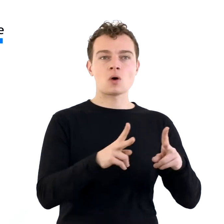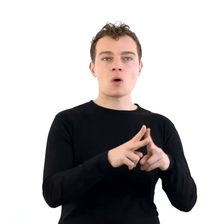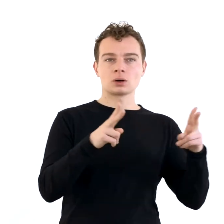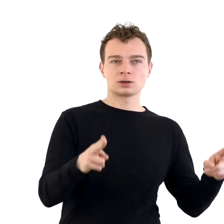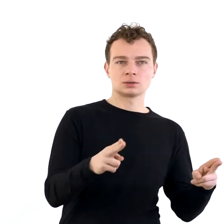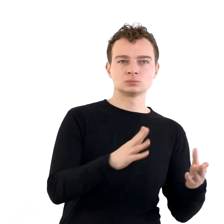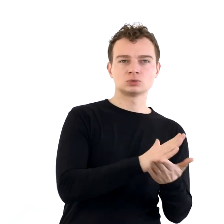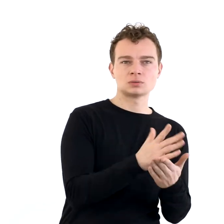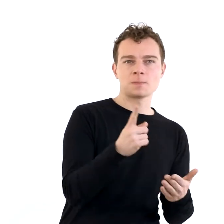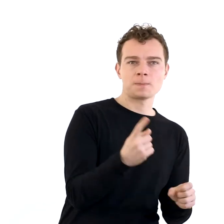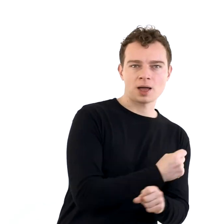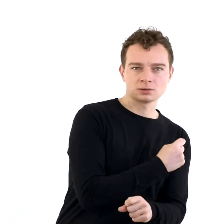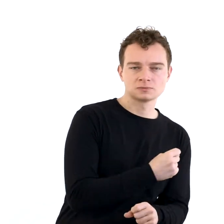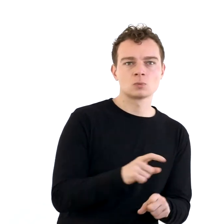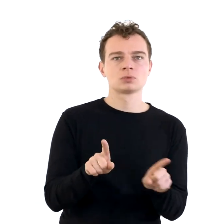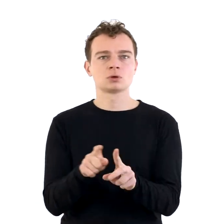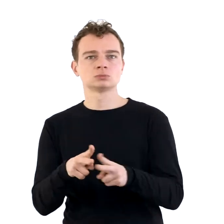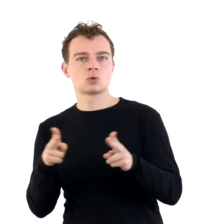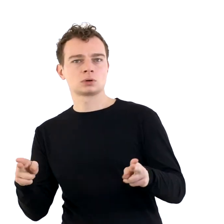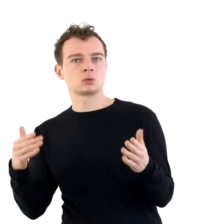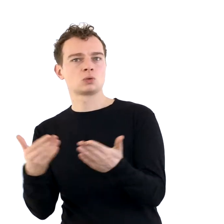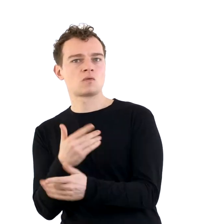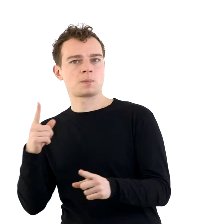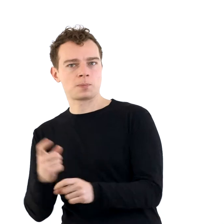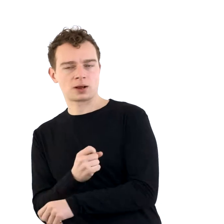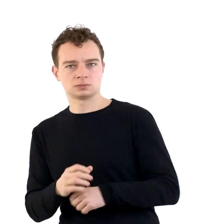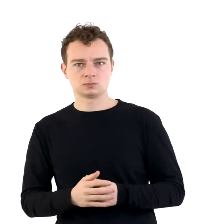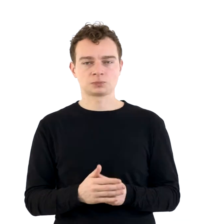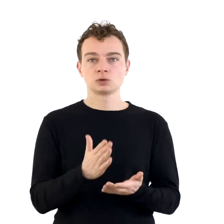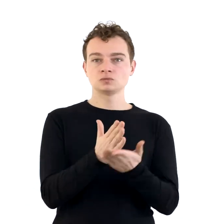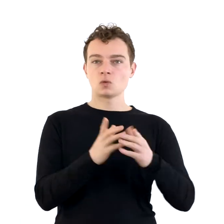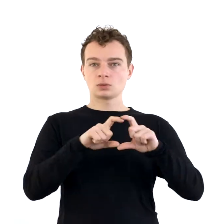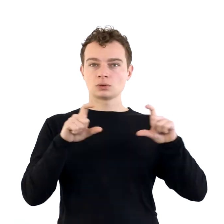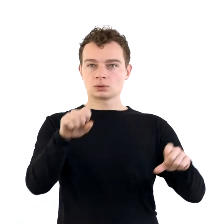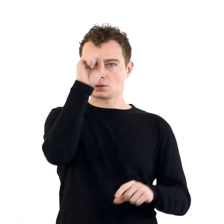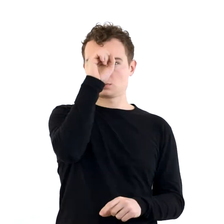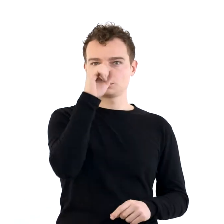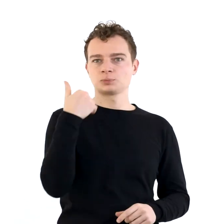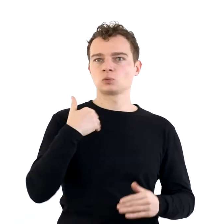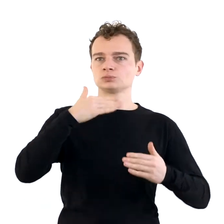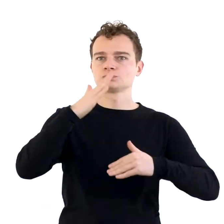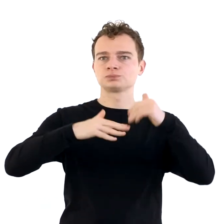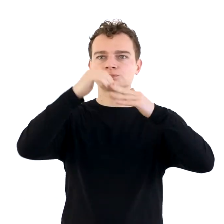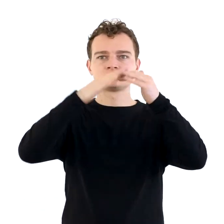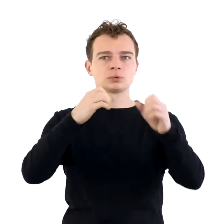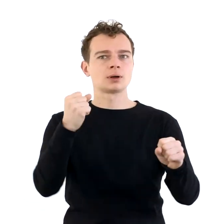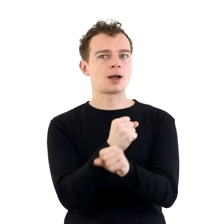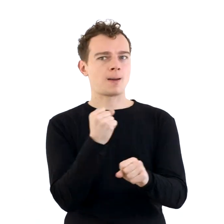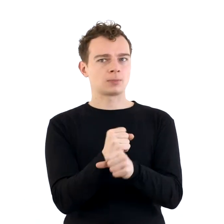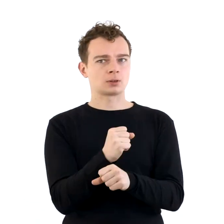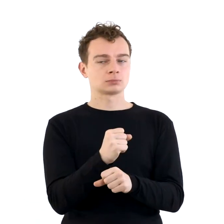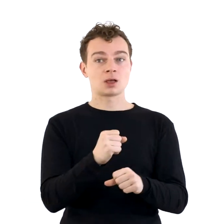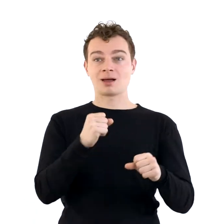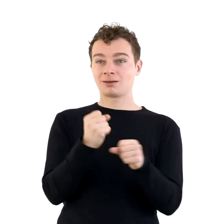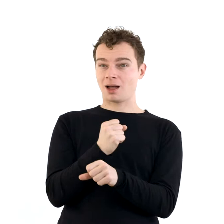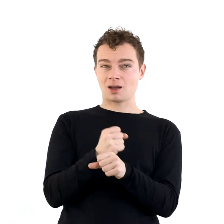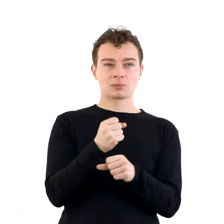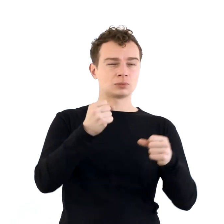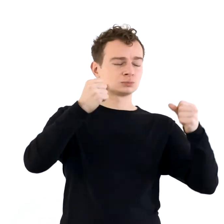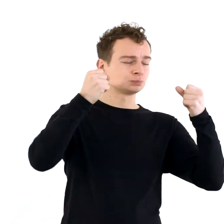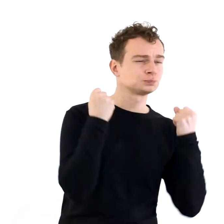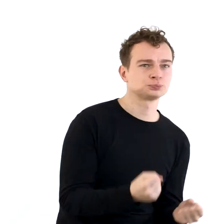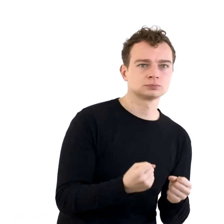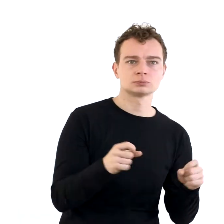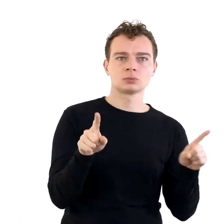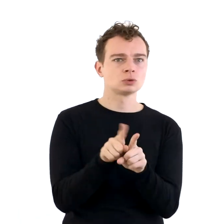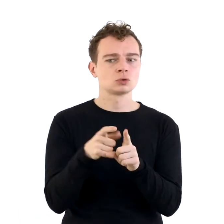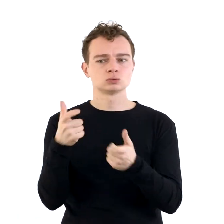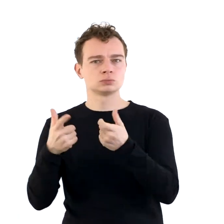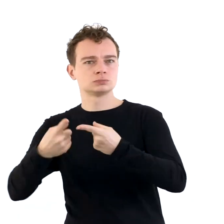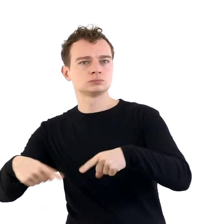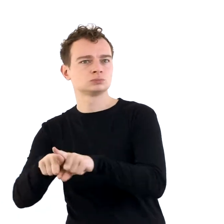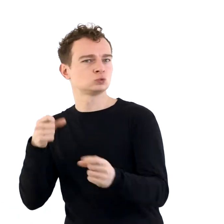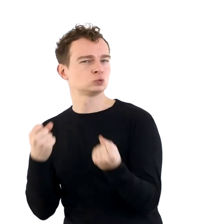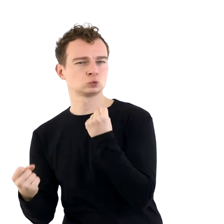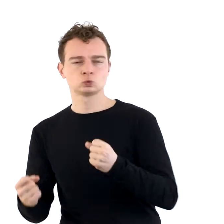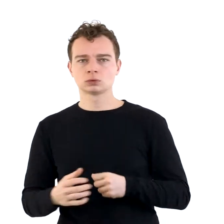Świątynie egipskie w okresie Średniego i Nowego Państwa były budowane z kamienia, który był bardzo ciężki i trudny w obróbce.